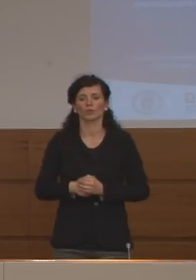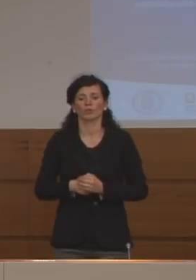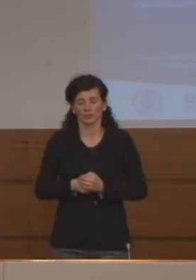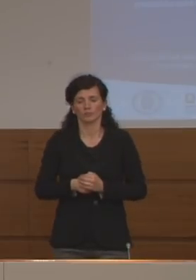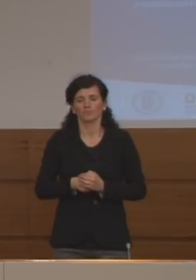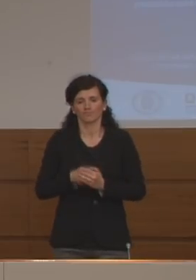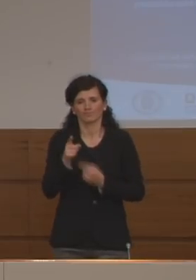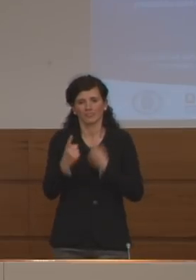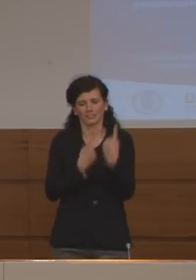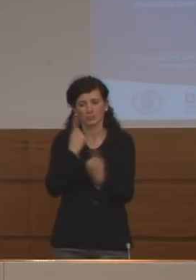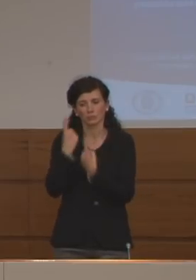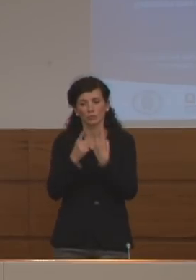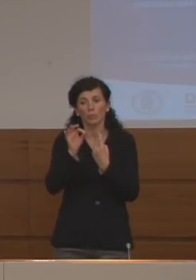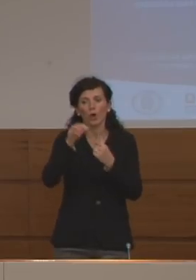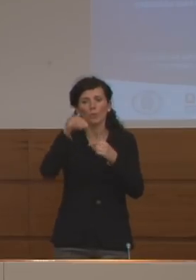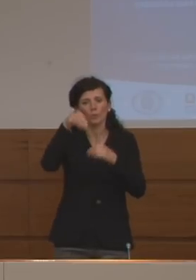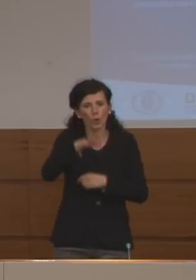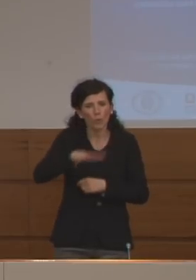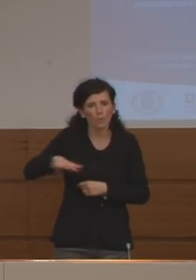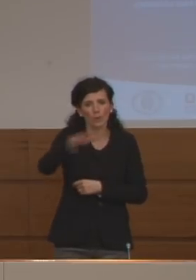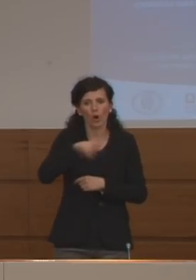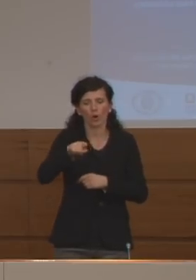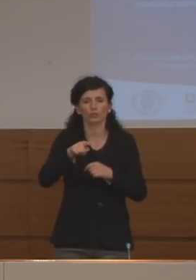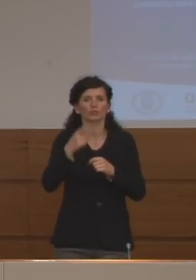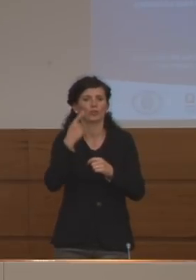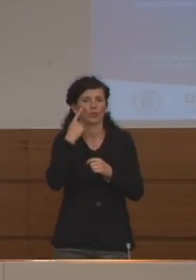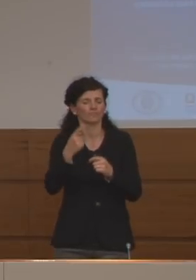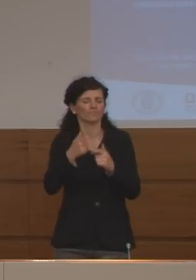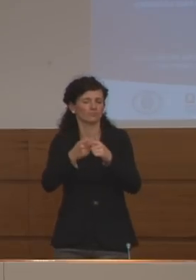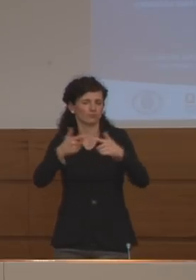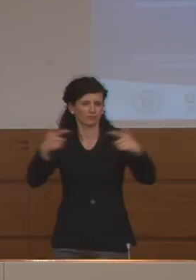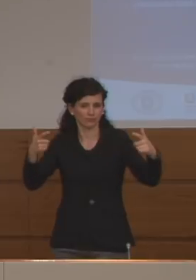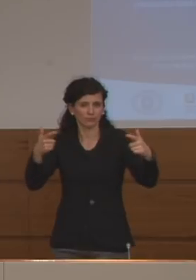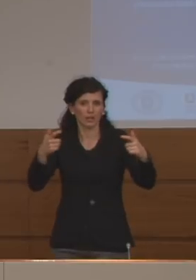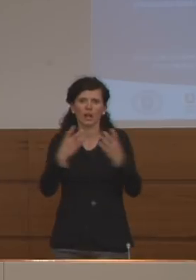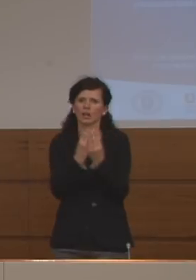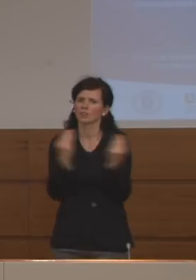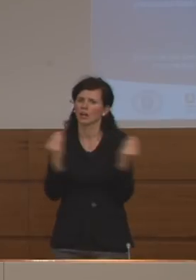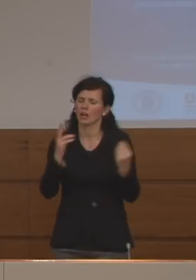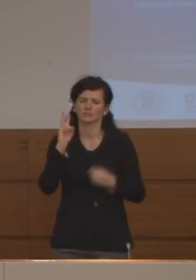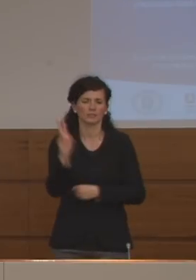maggiormente si sono osservati decessi